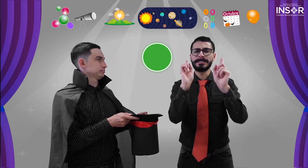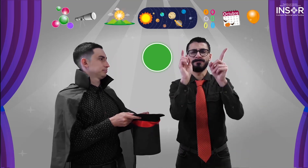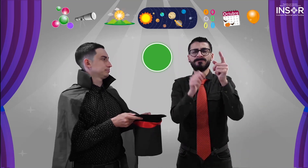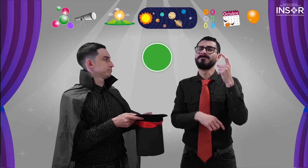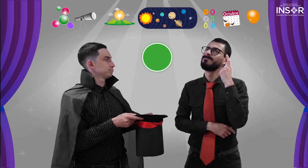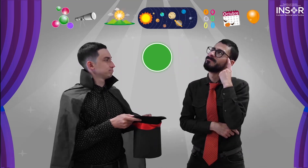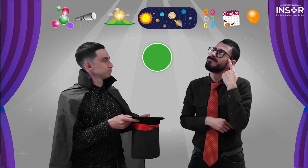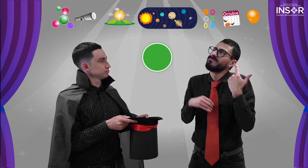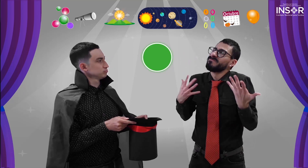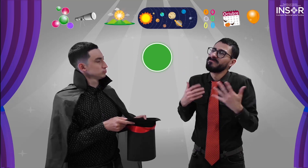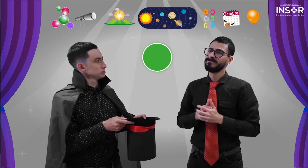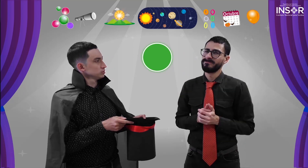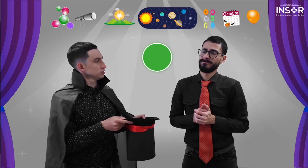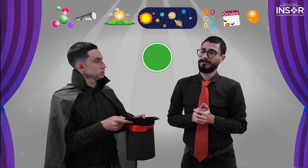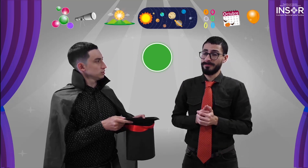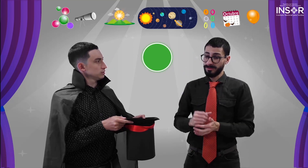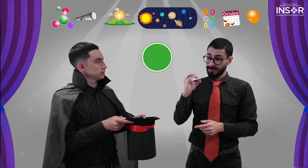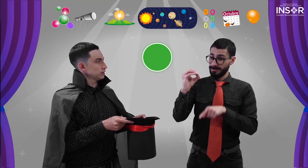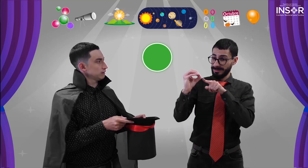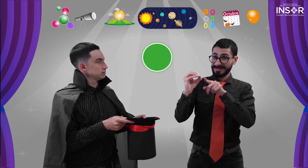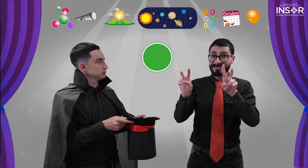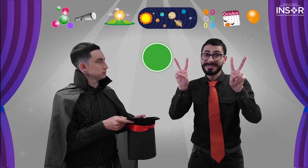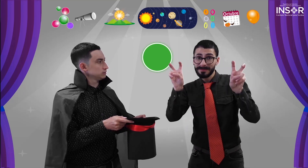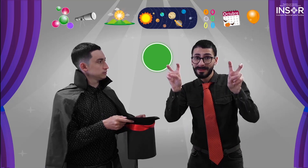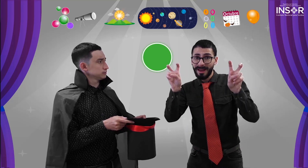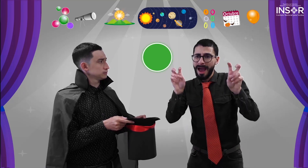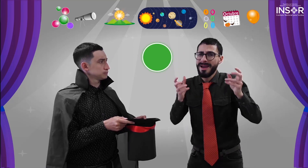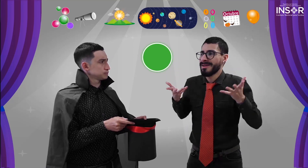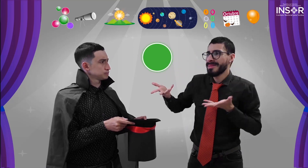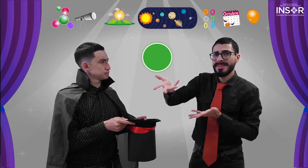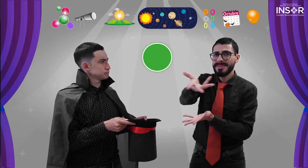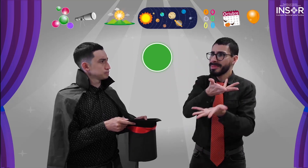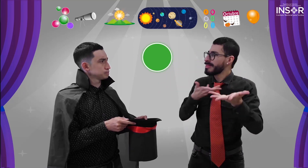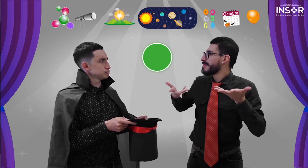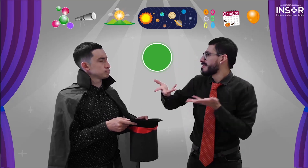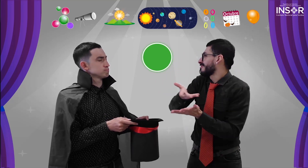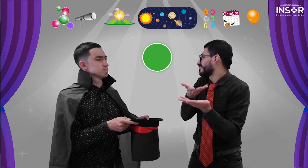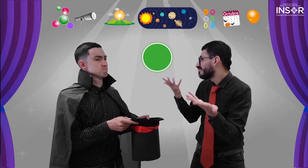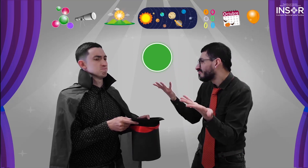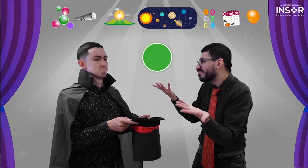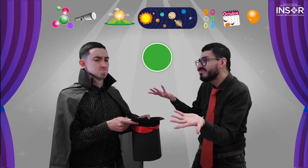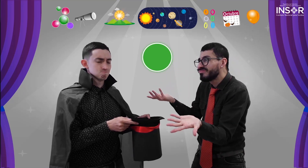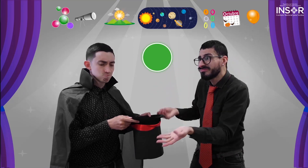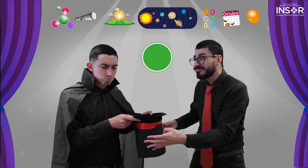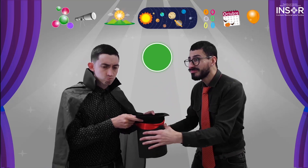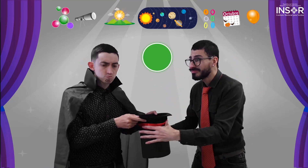Pero estoy pensando en que podemos conversar sobre el cero. ¿Qué te parece?